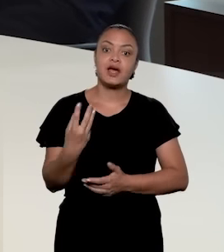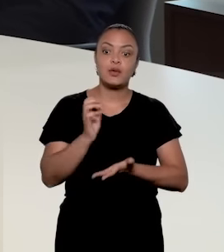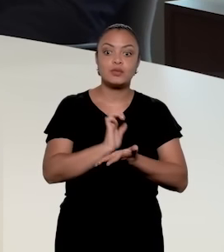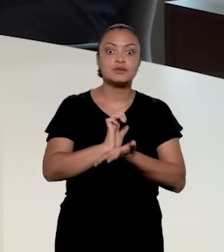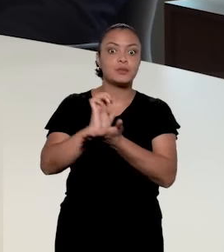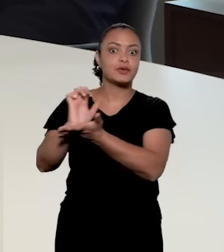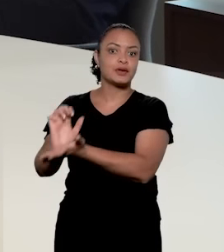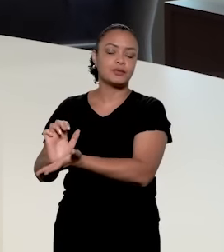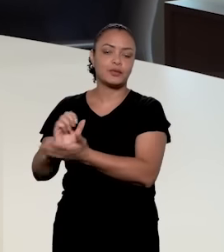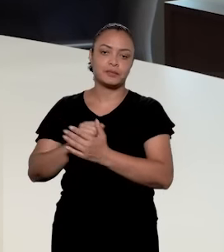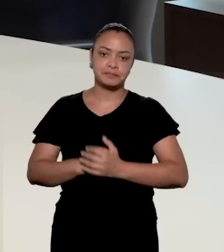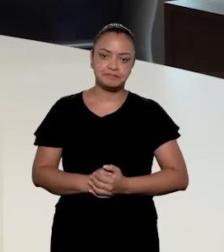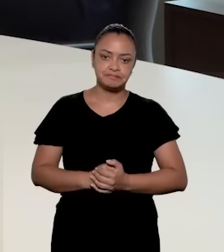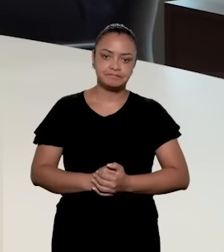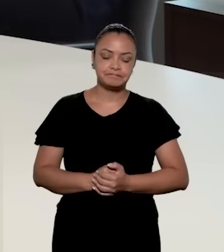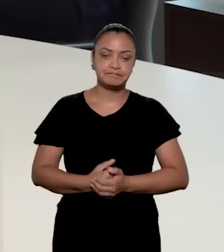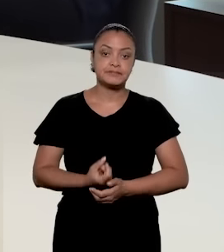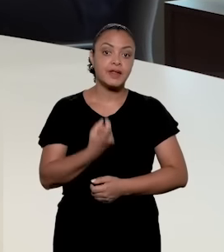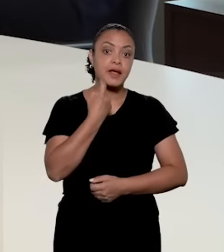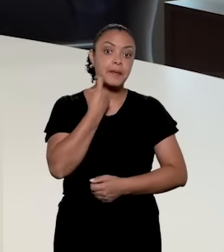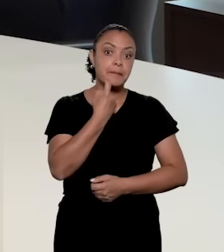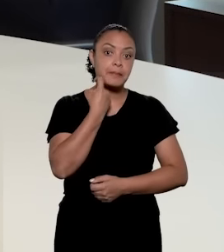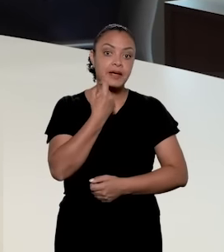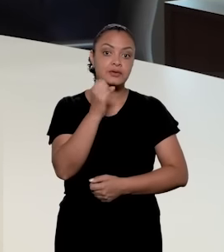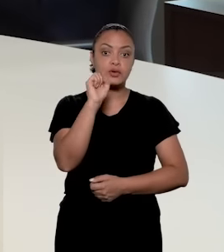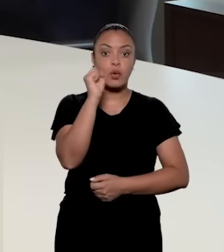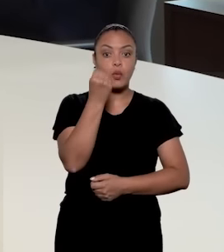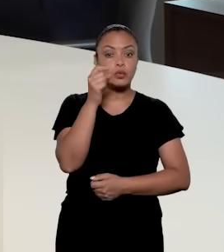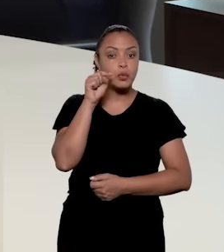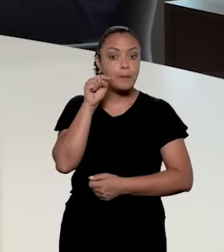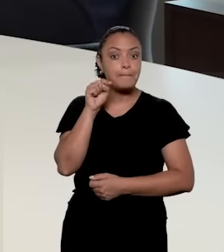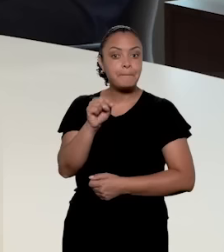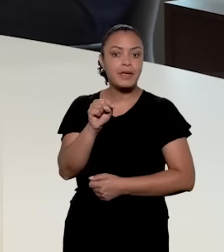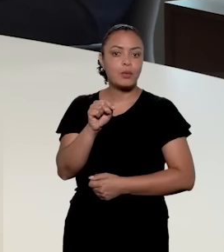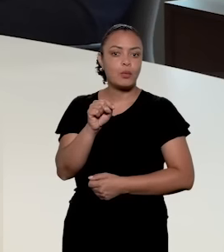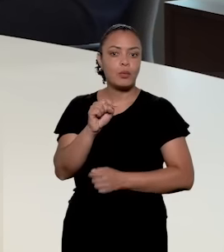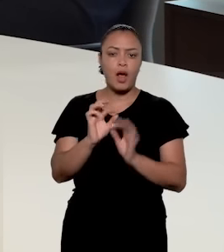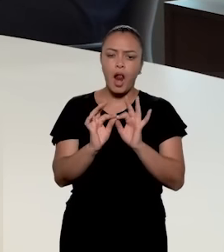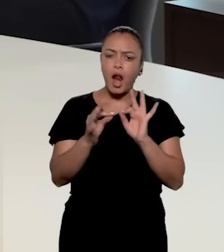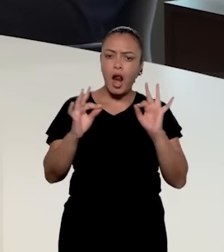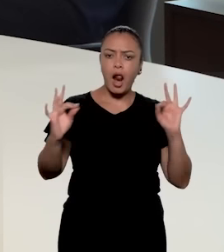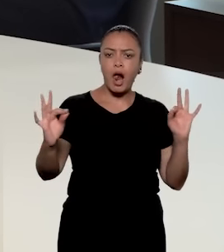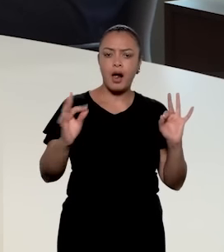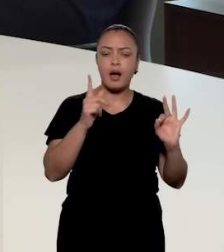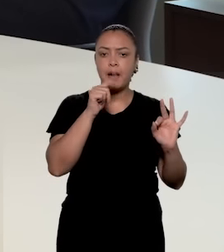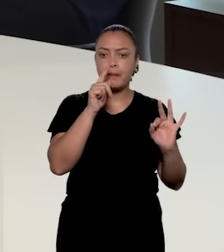frutas. Não tem uma estratégia de frutas. Peixe, 8 mil quilômetros de costa,